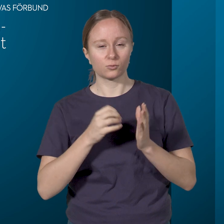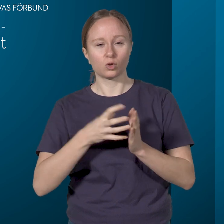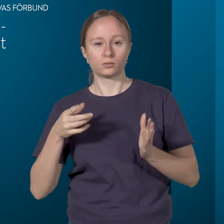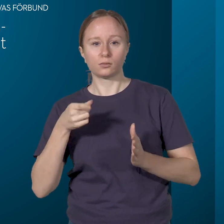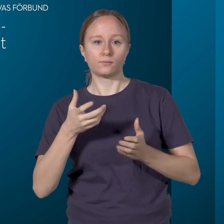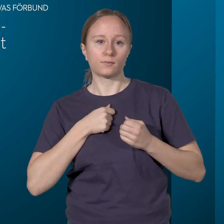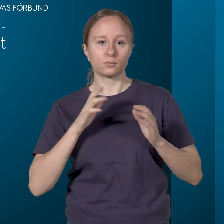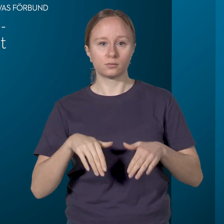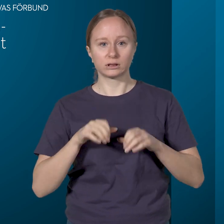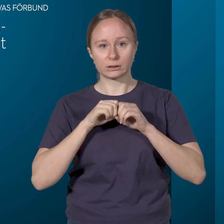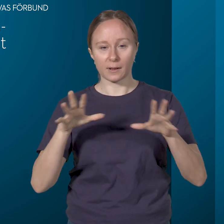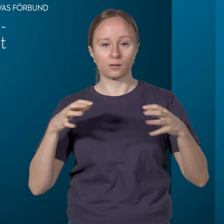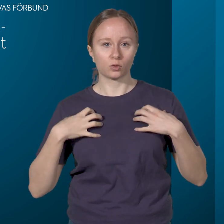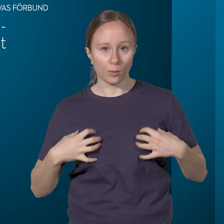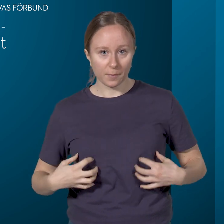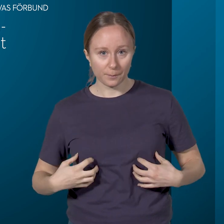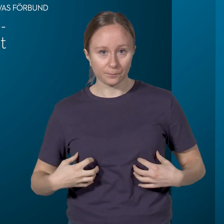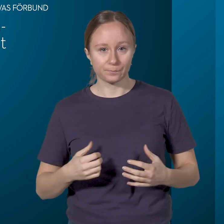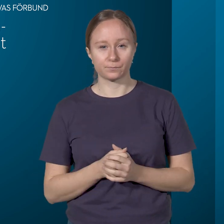när smittkoppor slog till.